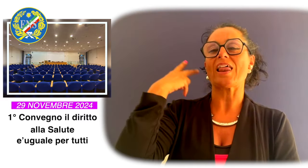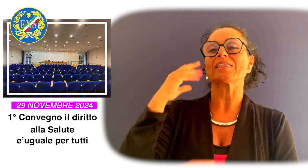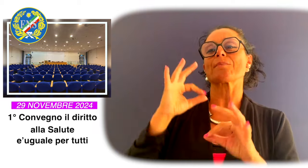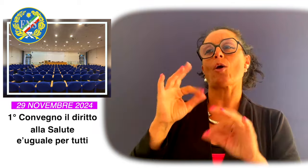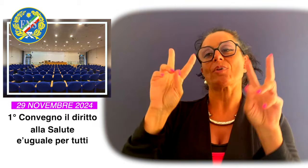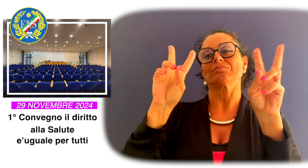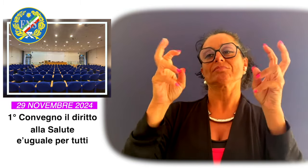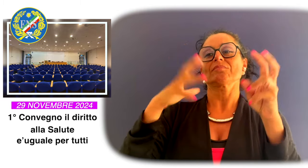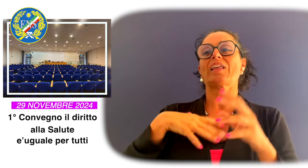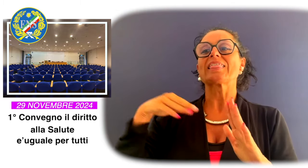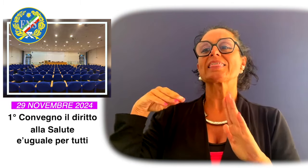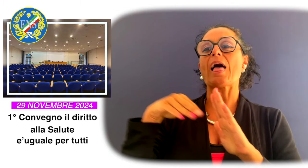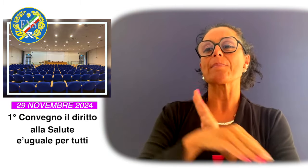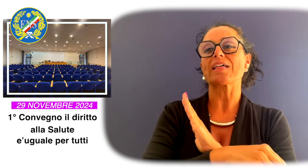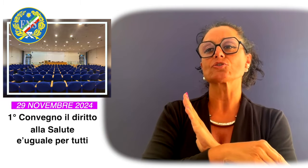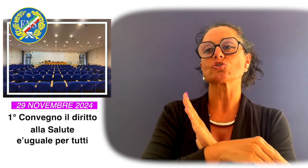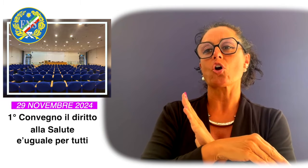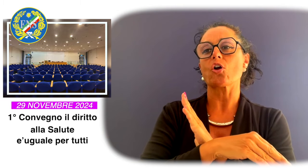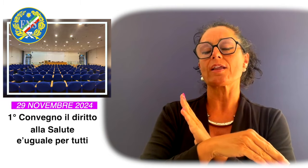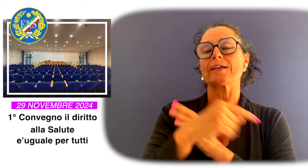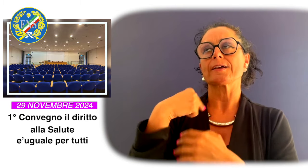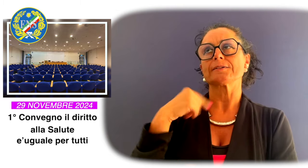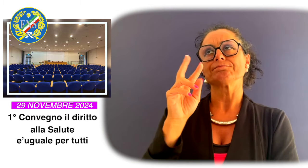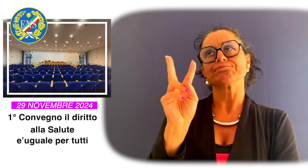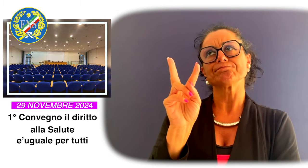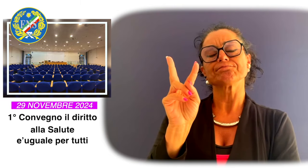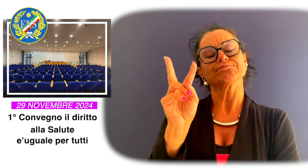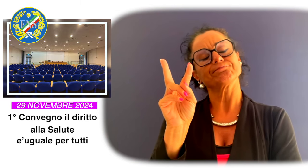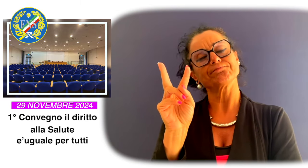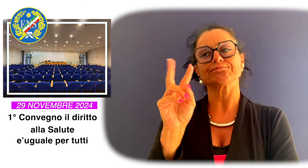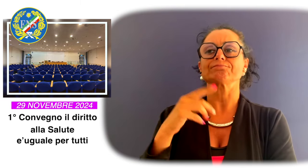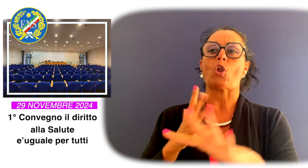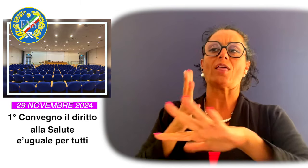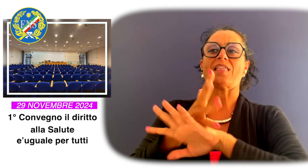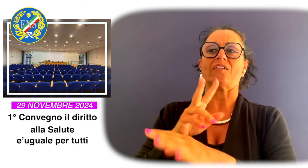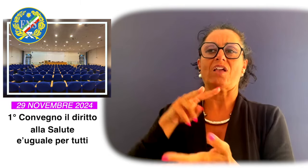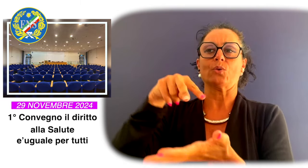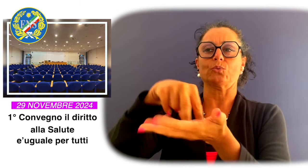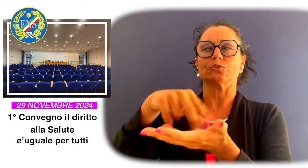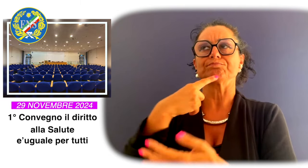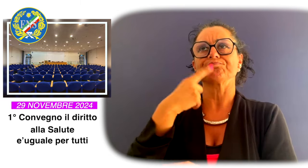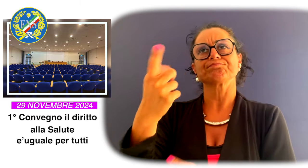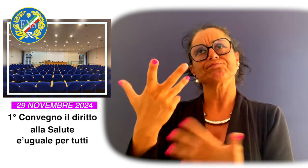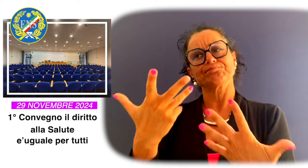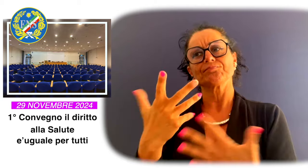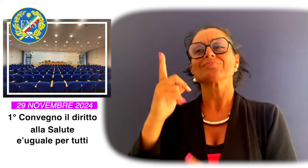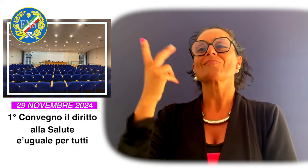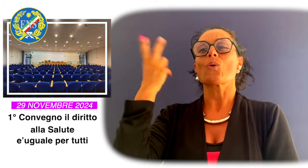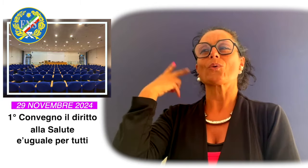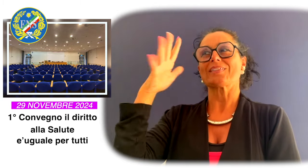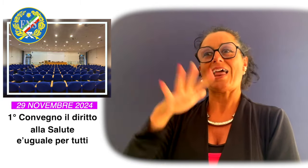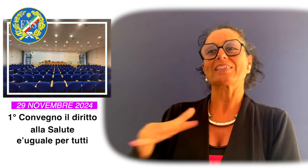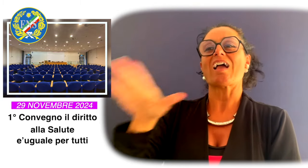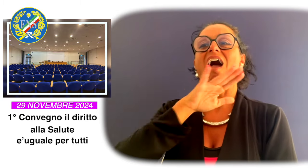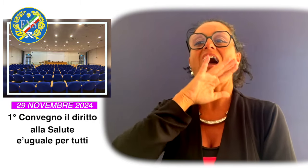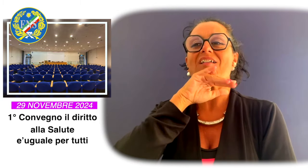sorde che udenti vivono una forma di “depressione”, in quell’occasione mi sono sentita in dovere di intervenire dicendo che le persone anziane udenti che perdono